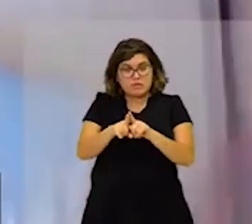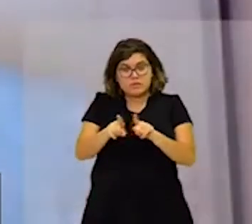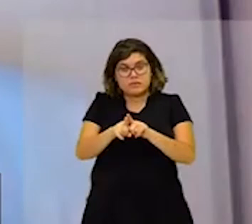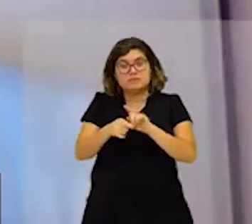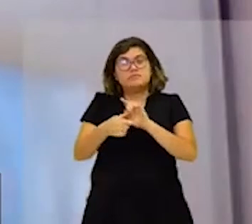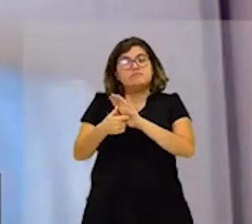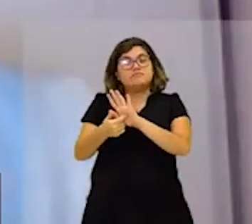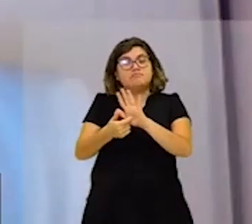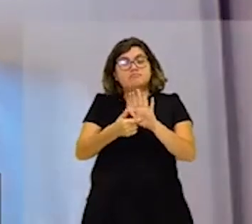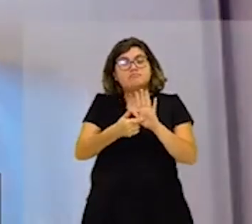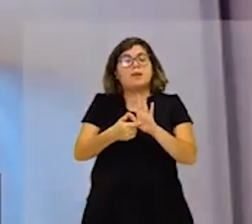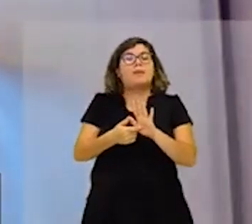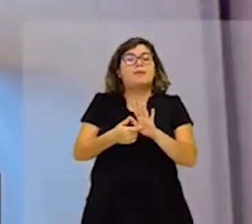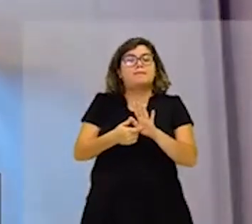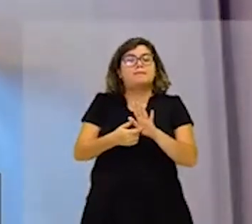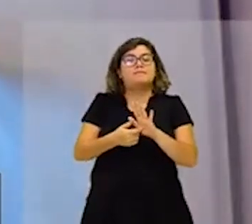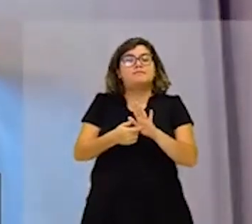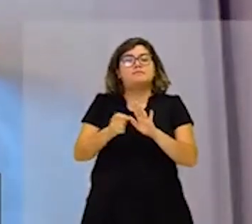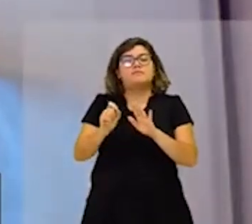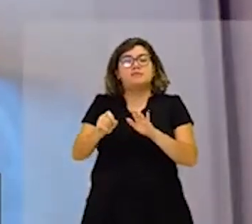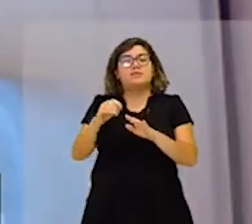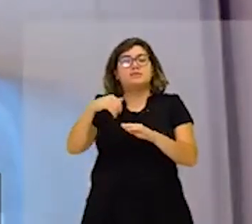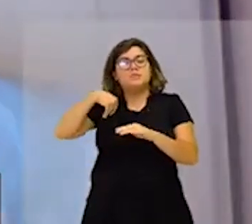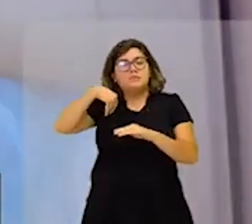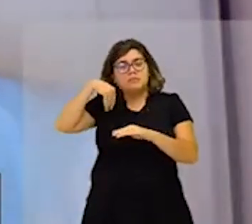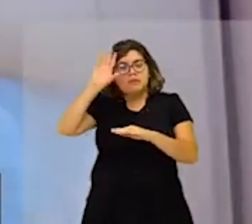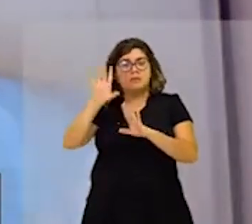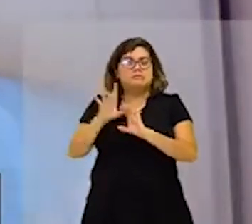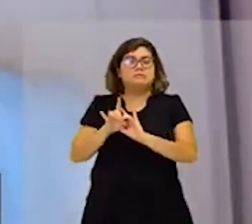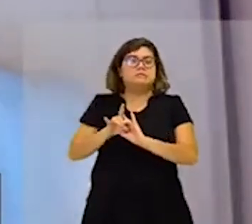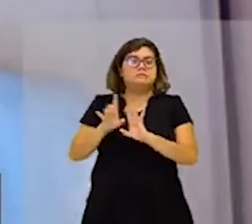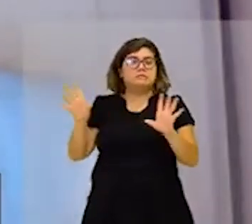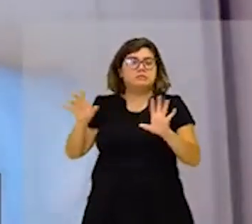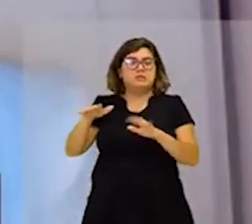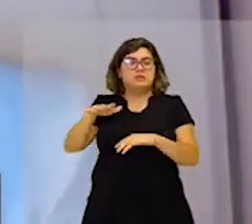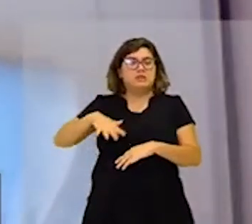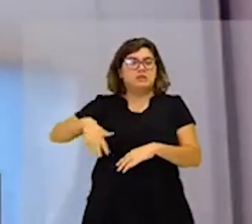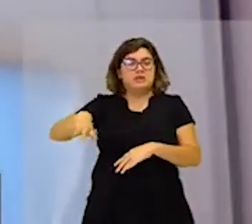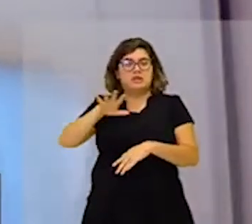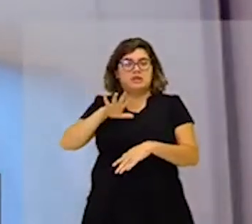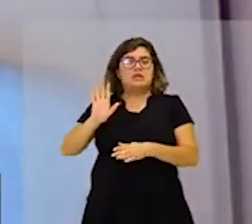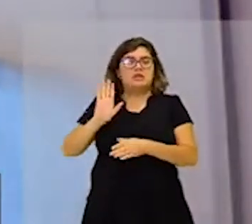considerada né uma das mais liberais da época em termos eleitorais Porque existe uma renda mínima